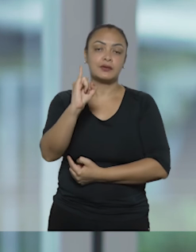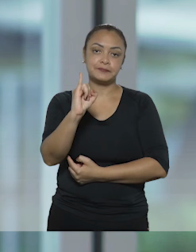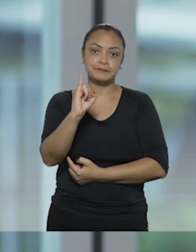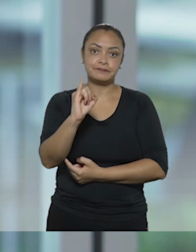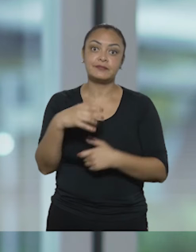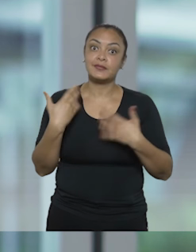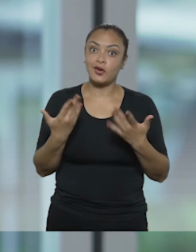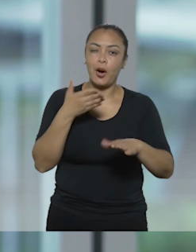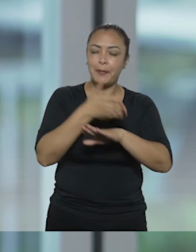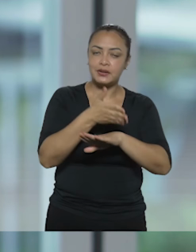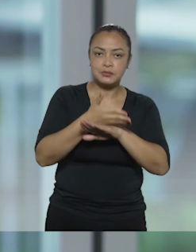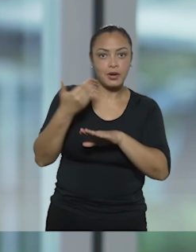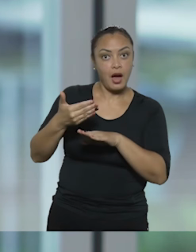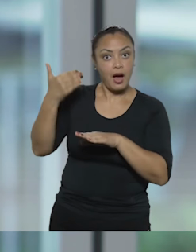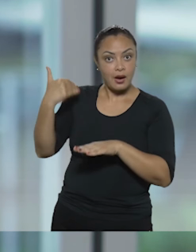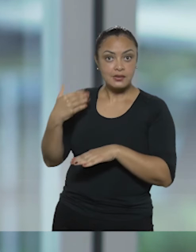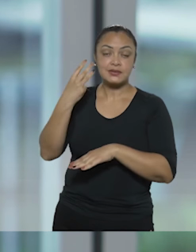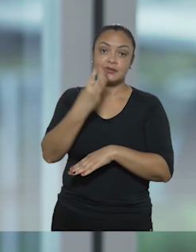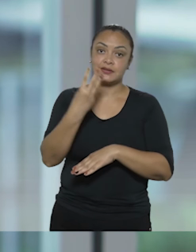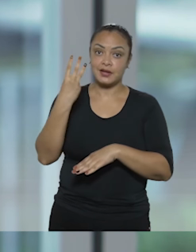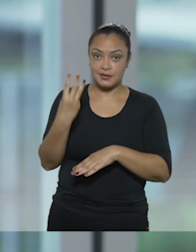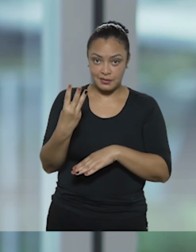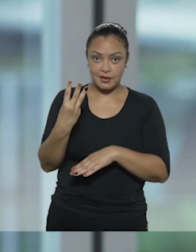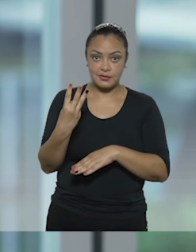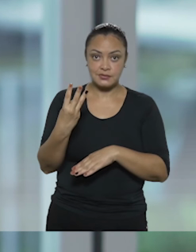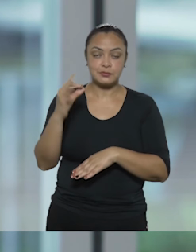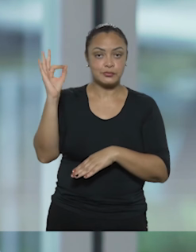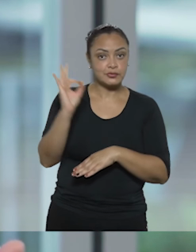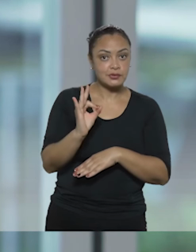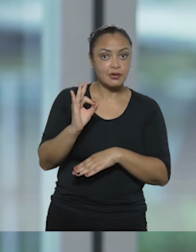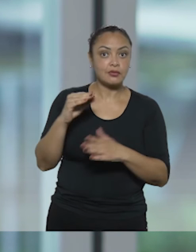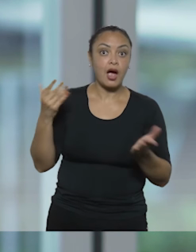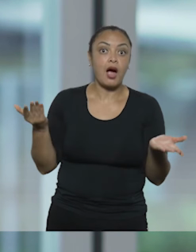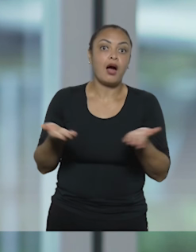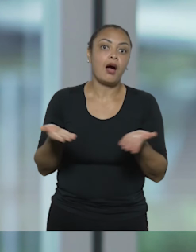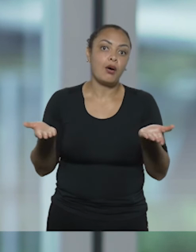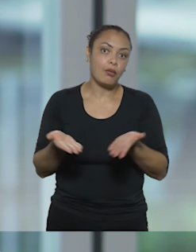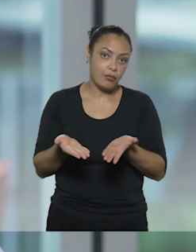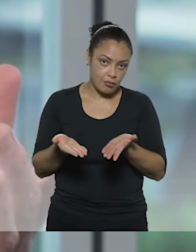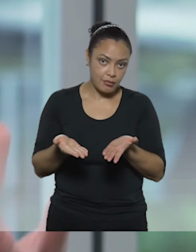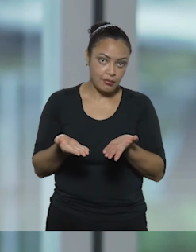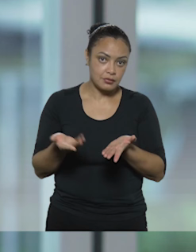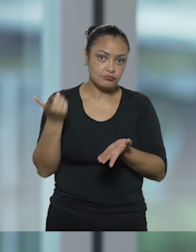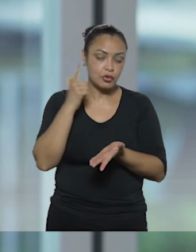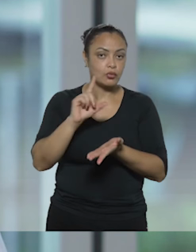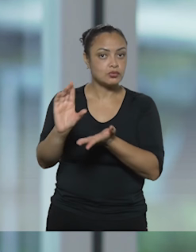Essa participação era de 32% no mês de maio, no final de julho o recebível, a carteira